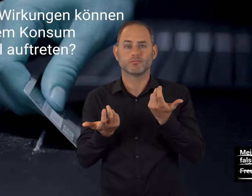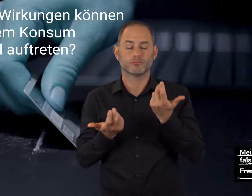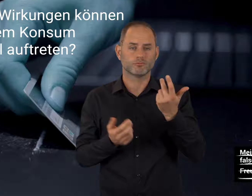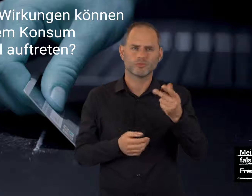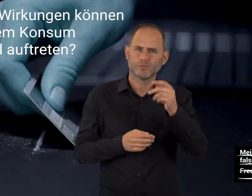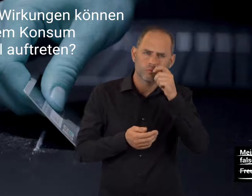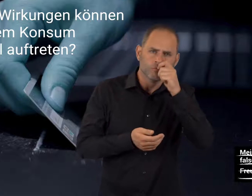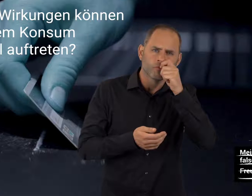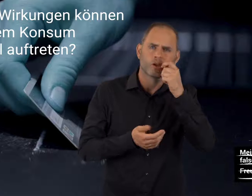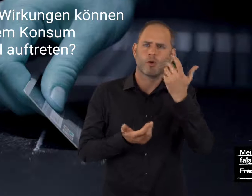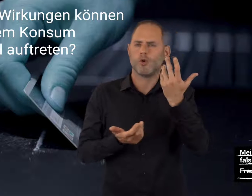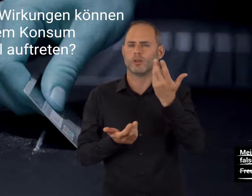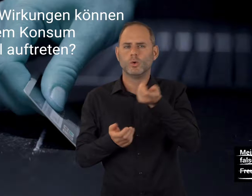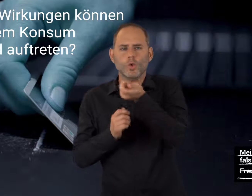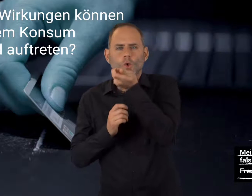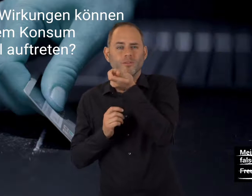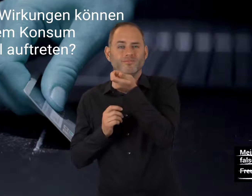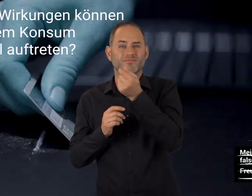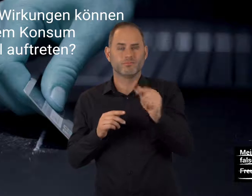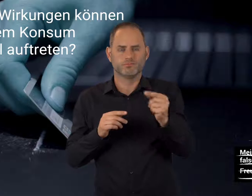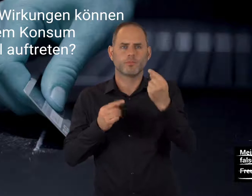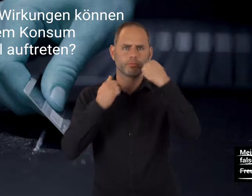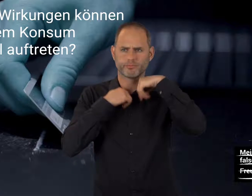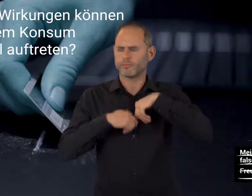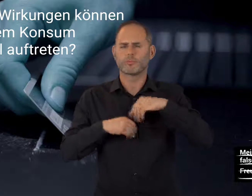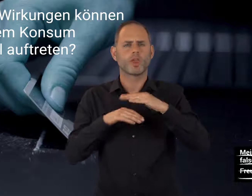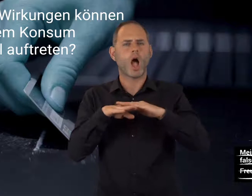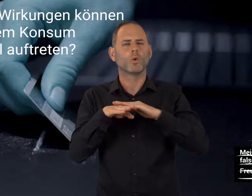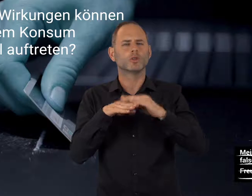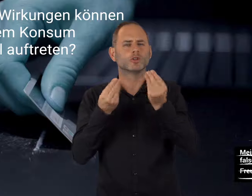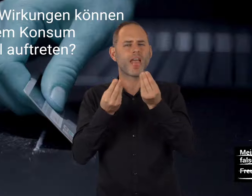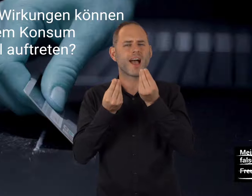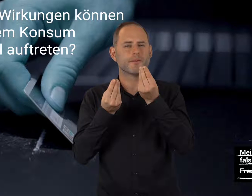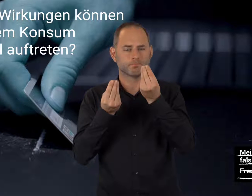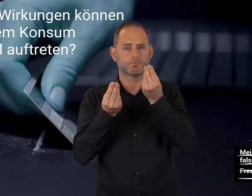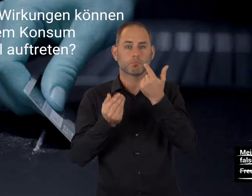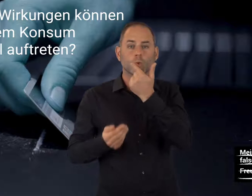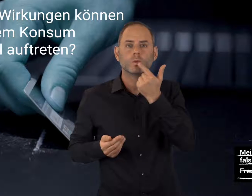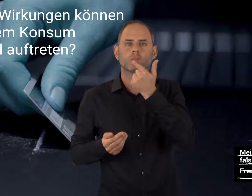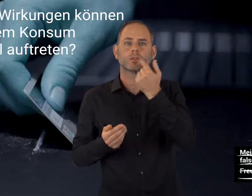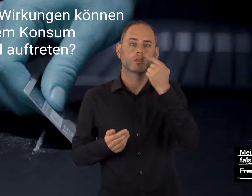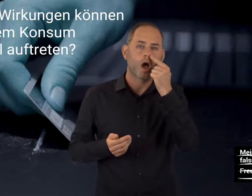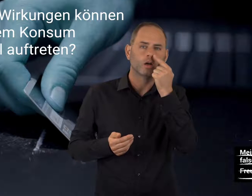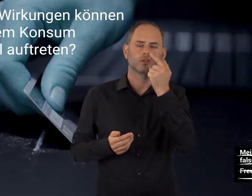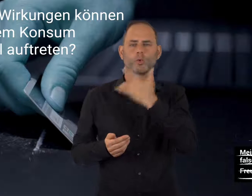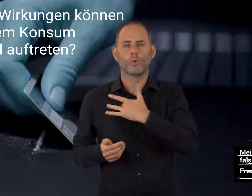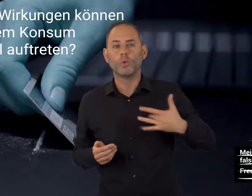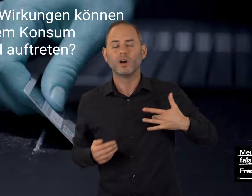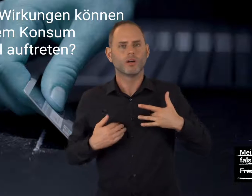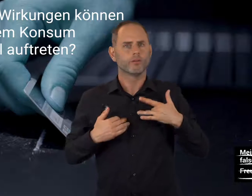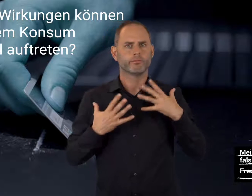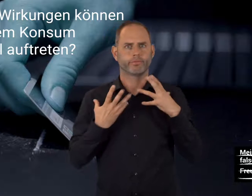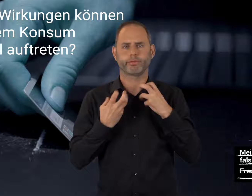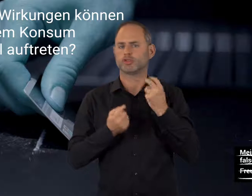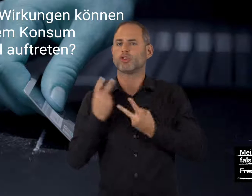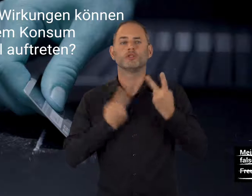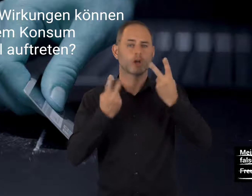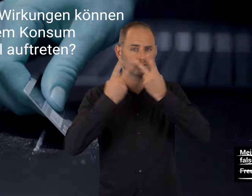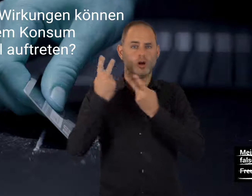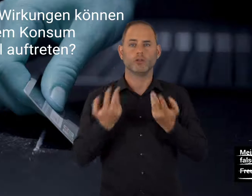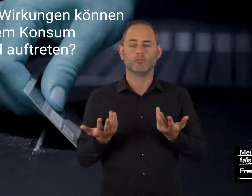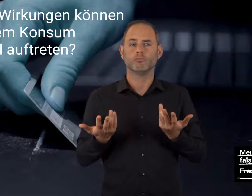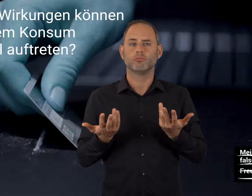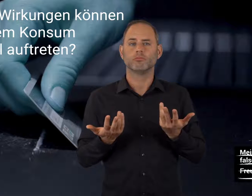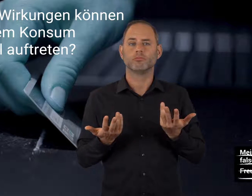Schleimhautschäden in Mund, Nase, Lunge (beim Schnupfen oder Rauchen),